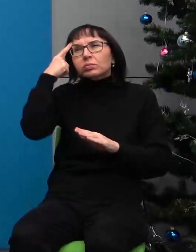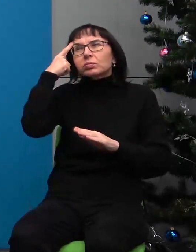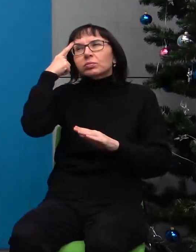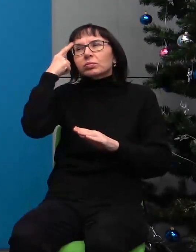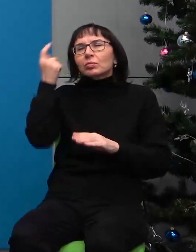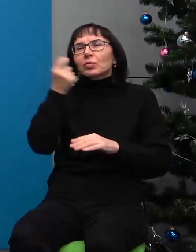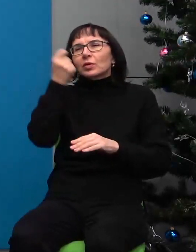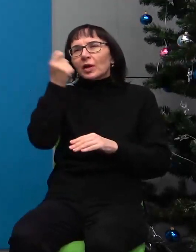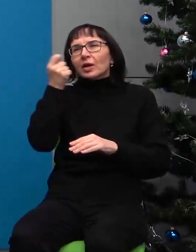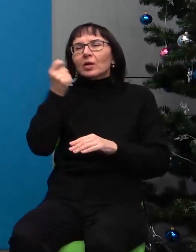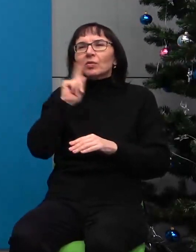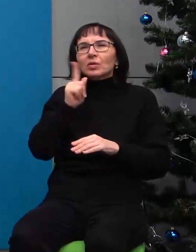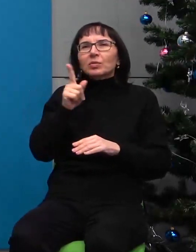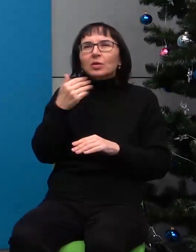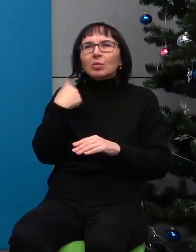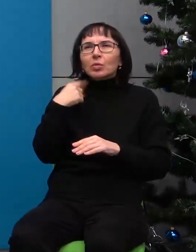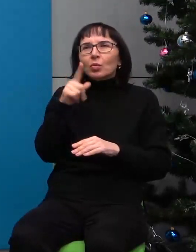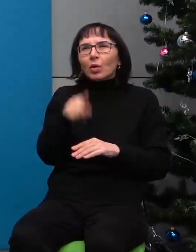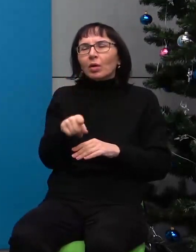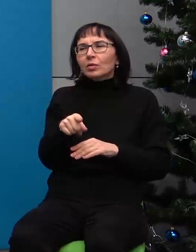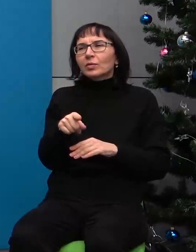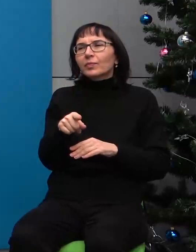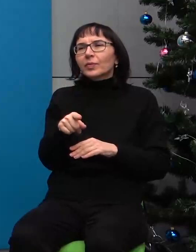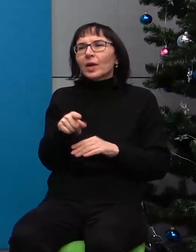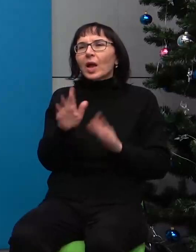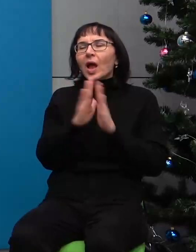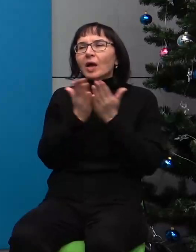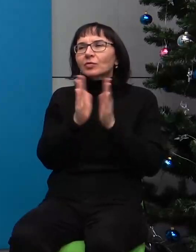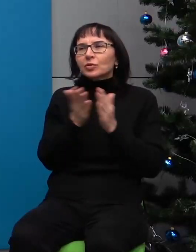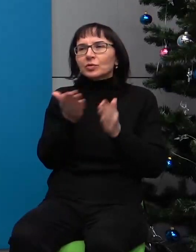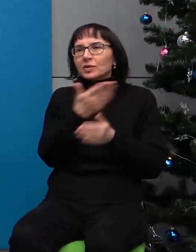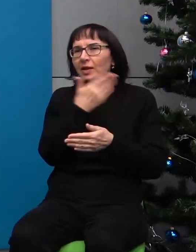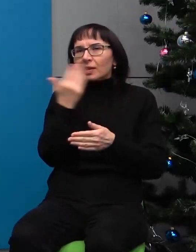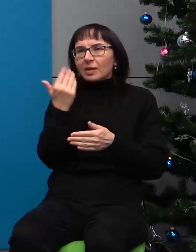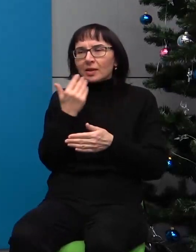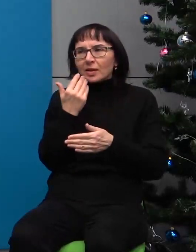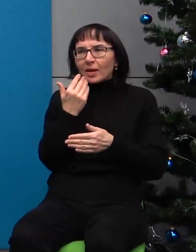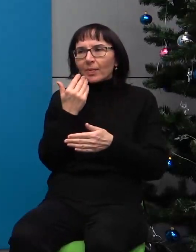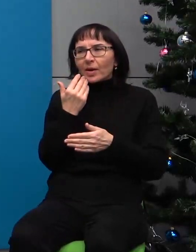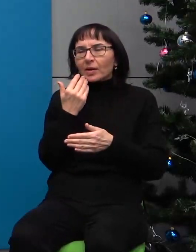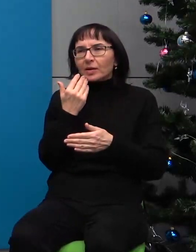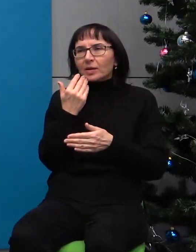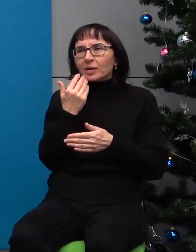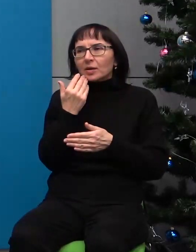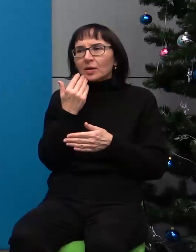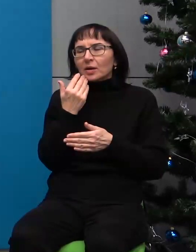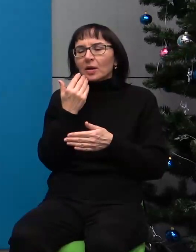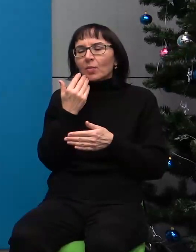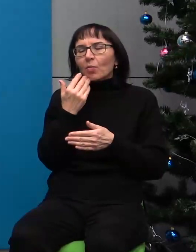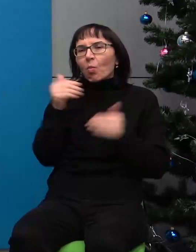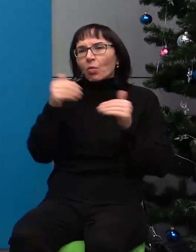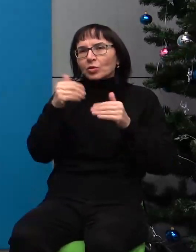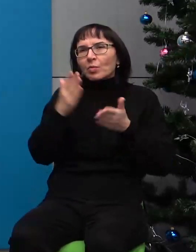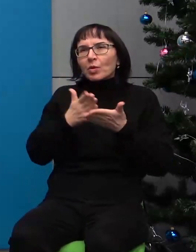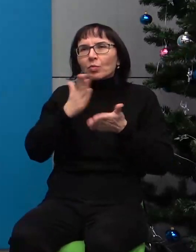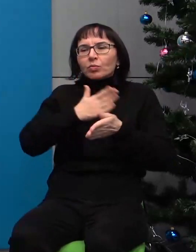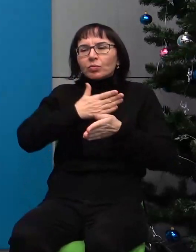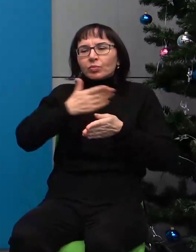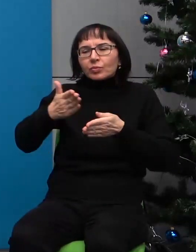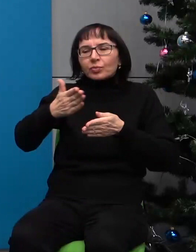to był on, prawda? Ale w książce nie ma czegoś takiego, więc my w książce idziemy do przodu i do tyłu i to jest super i to mi się najbardziej podoba